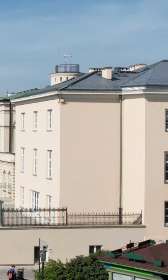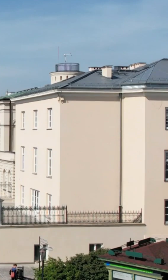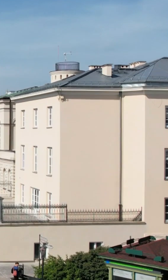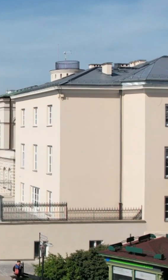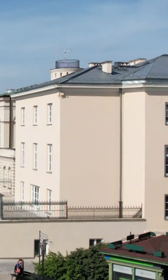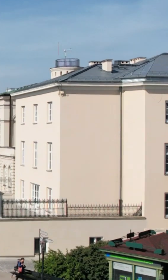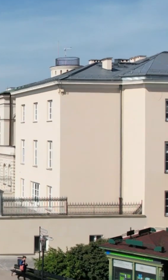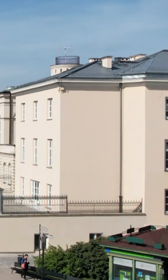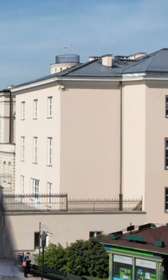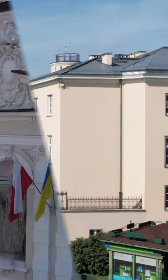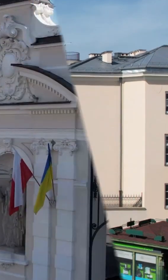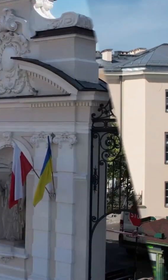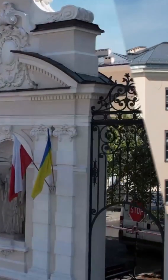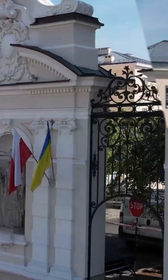[muzyka otwierająca]